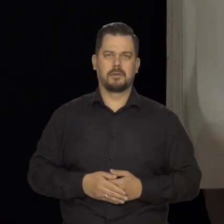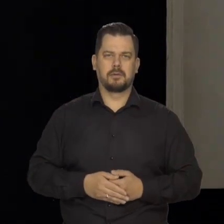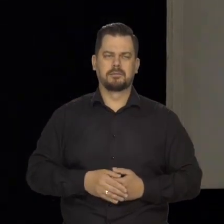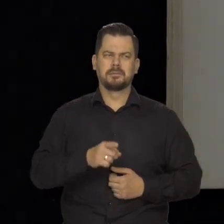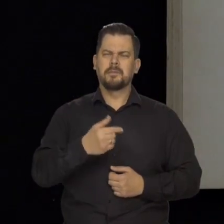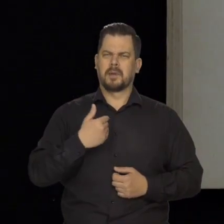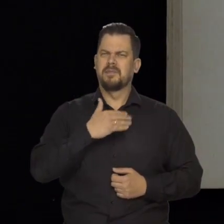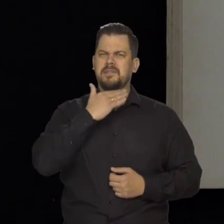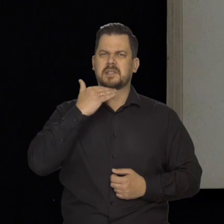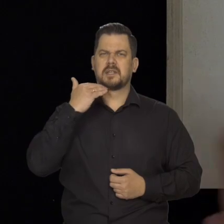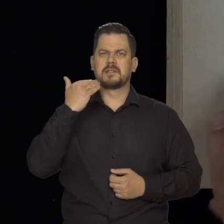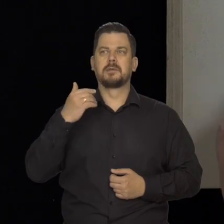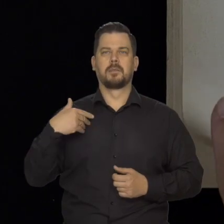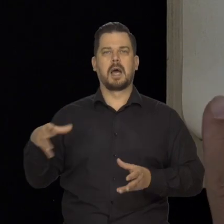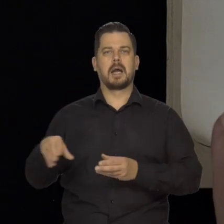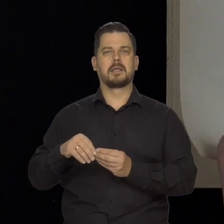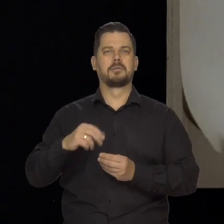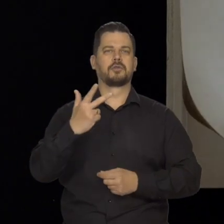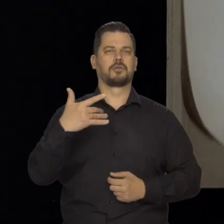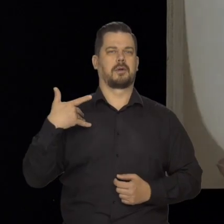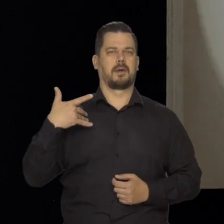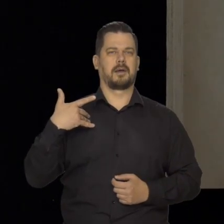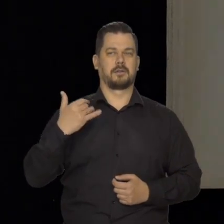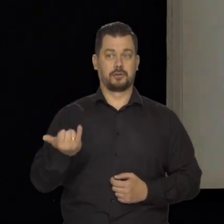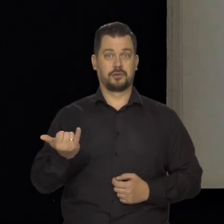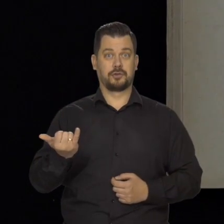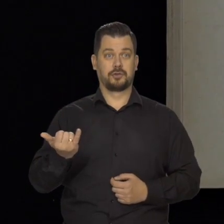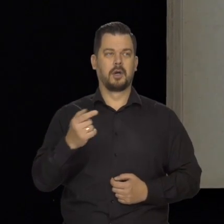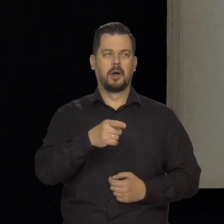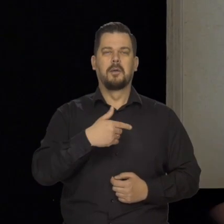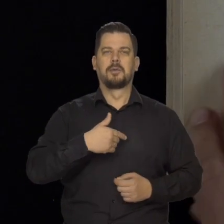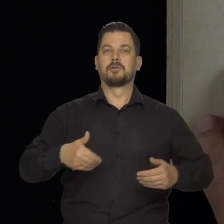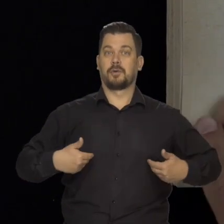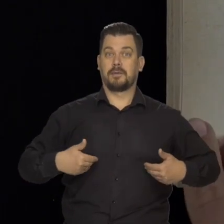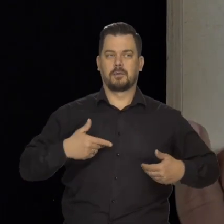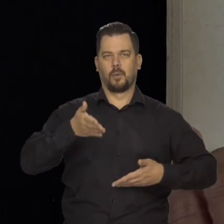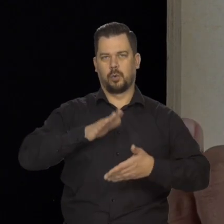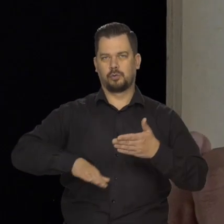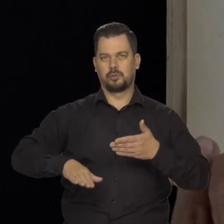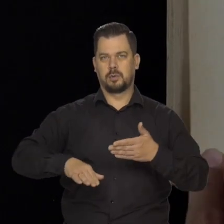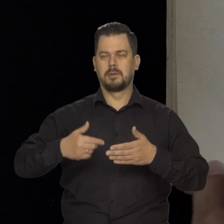Początkowo wystarczało, gdy przyprowadzałem ze sobą nasze trzyletnie dziecko, które urodziła, gdy była jeszcze zdrowa